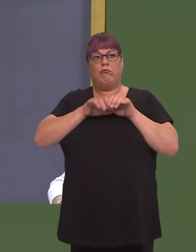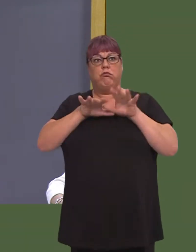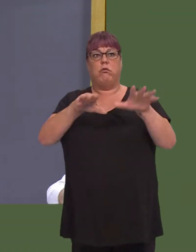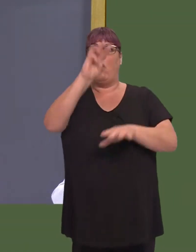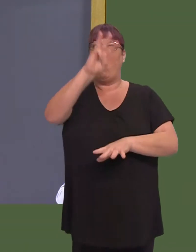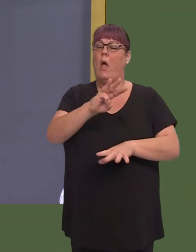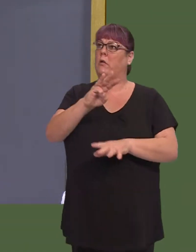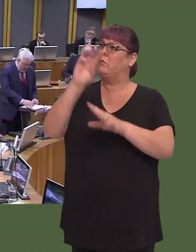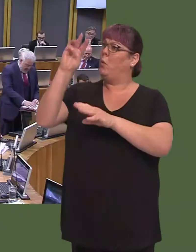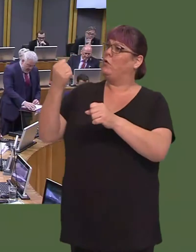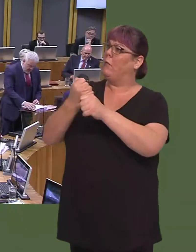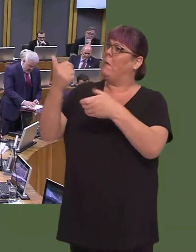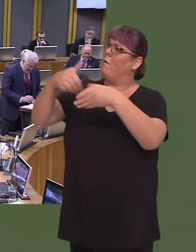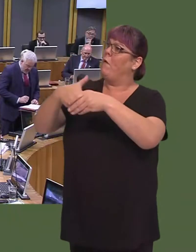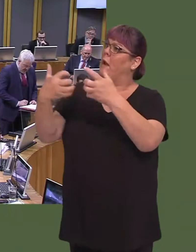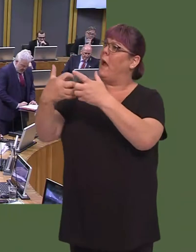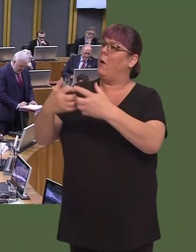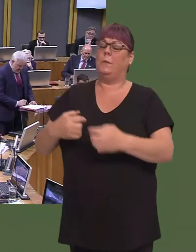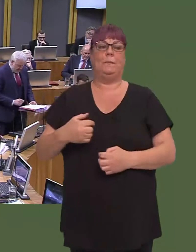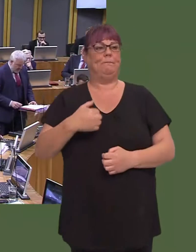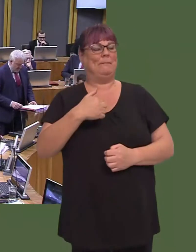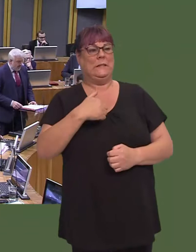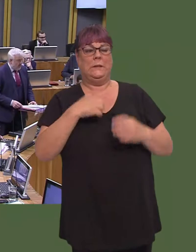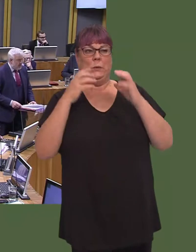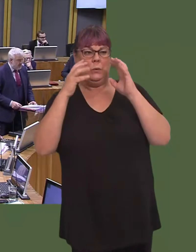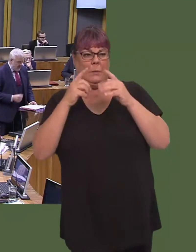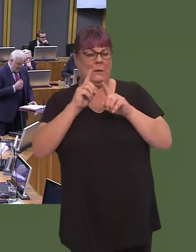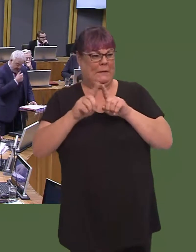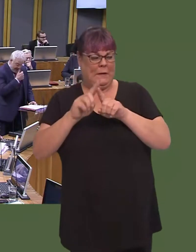a ydych chi fel Prif Weinidog yn cytuno y dylai'r gwasanaeth ambiwlans yng Nghymru fod